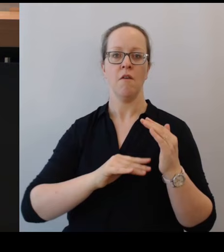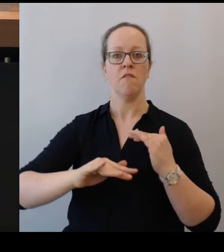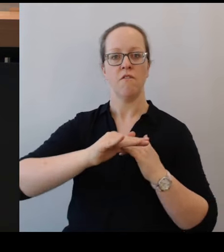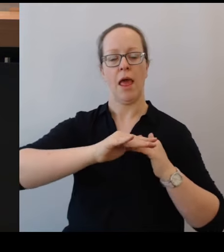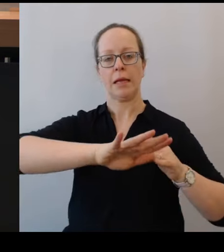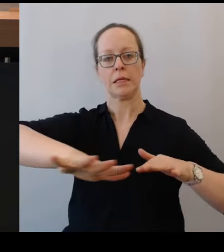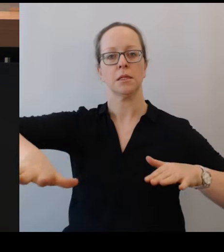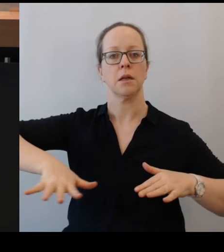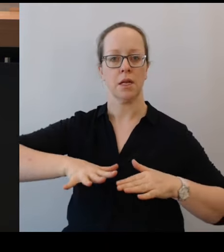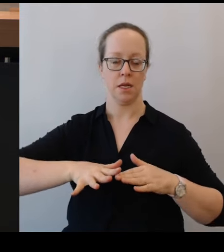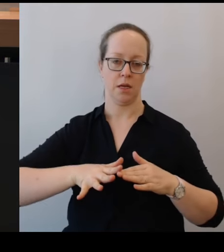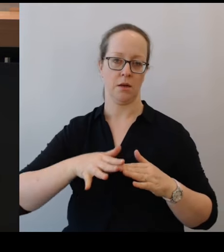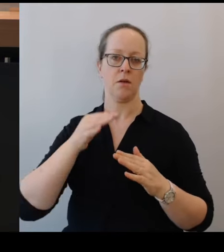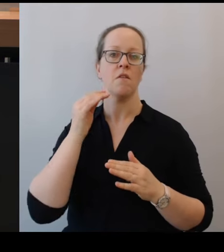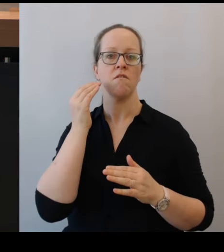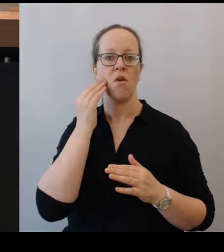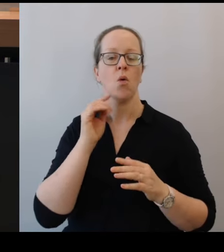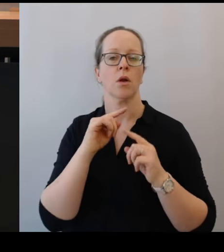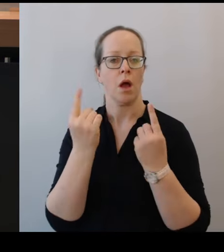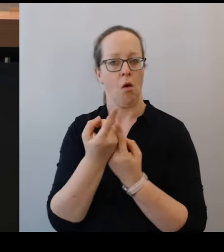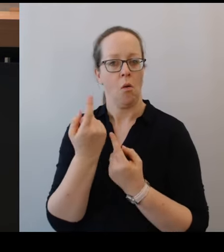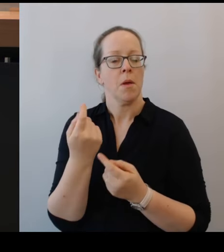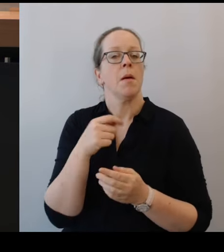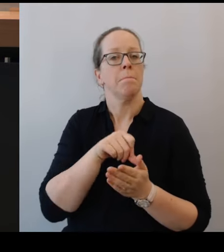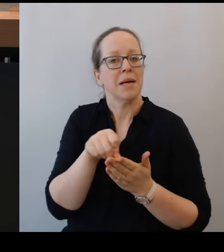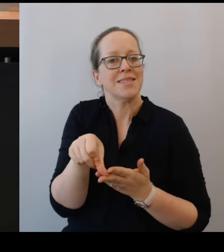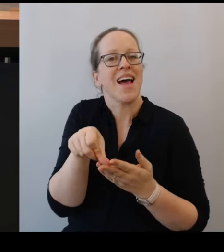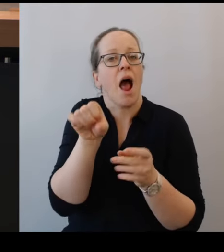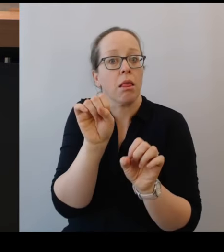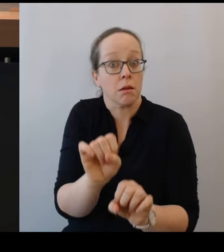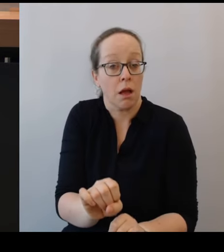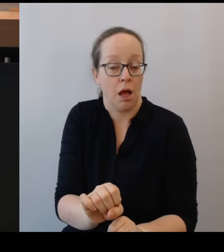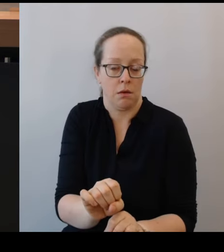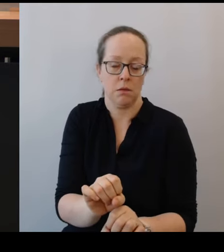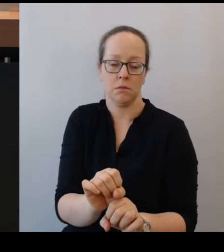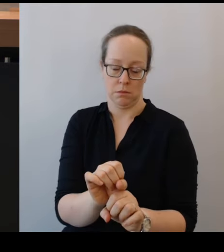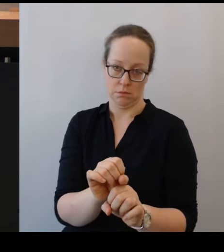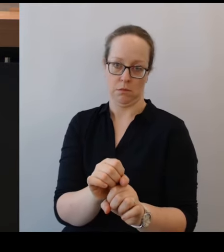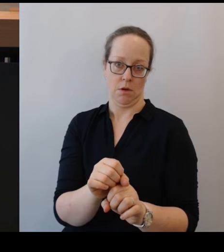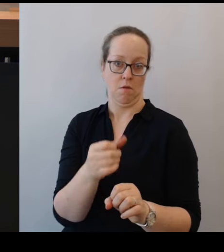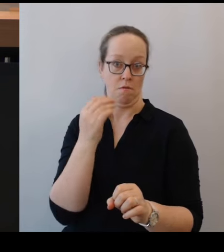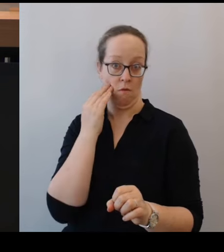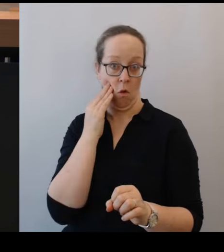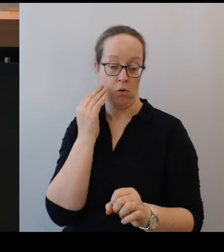Denn ohne bezahlbare Wohnungen können künftige Auszubildende oft nicht einmal mit der Wunschausbildung beginnen.